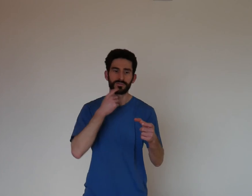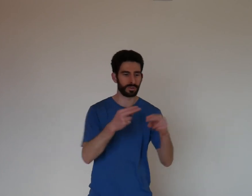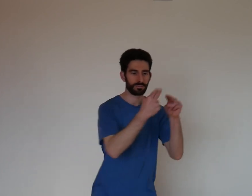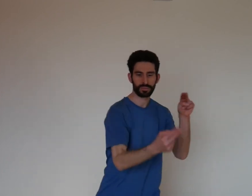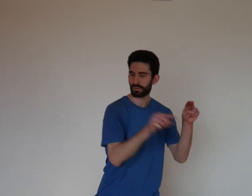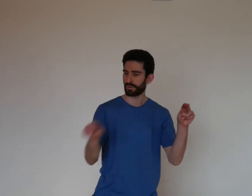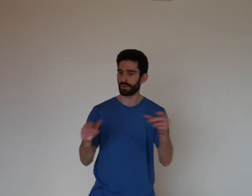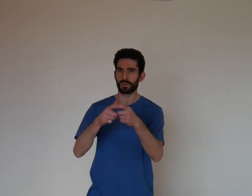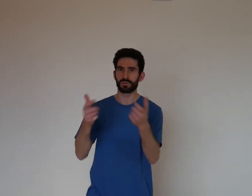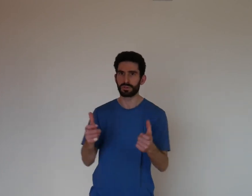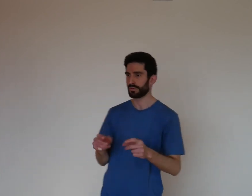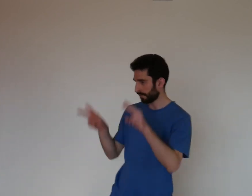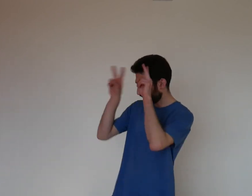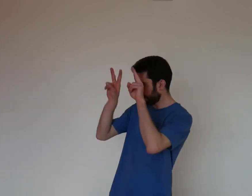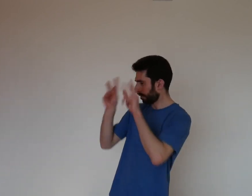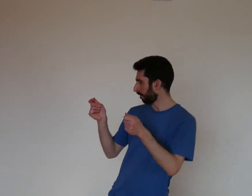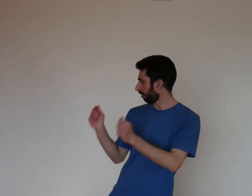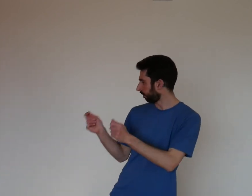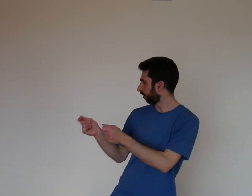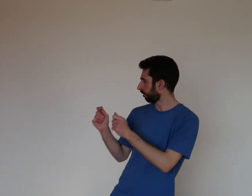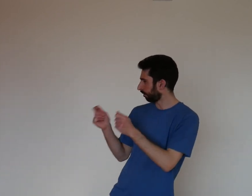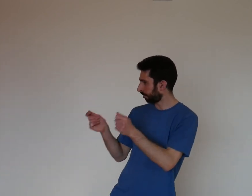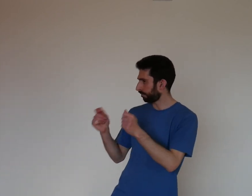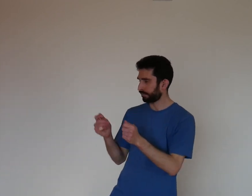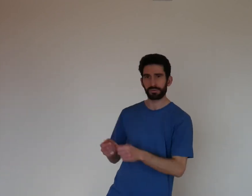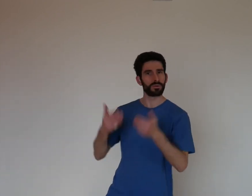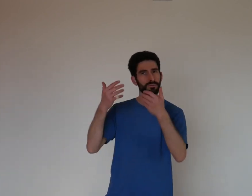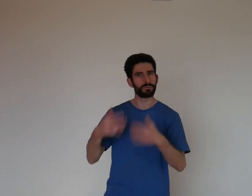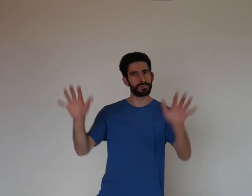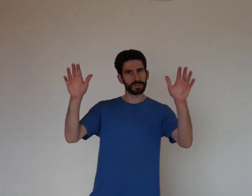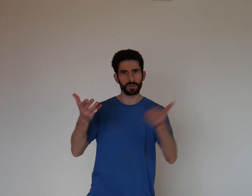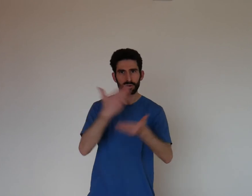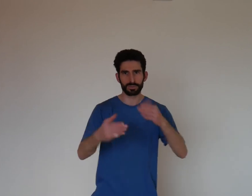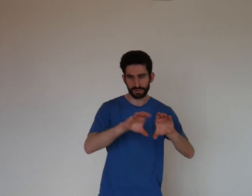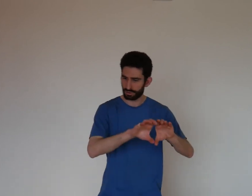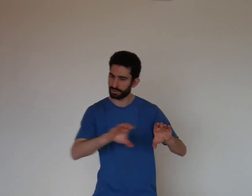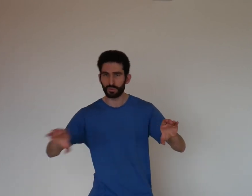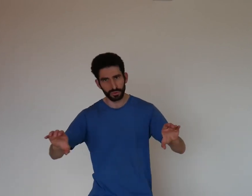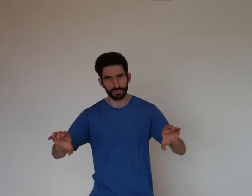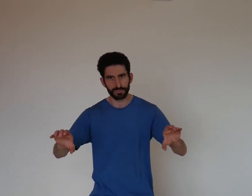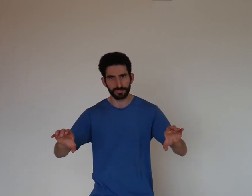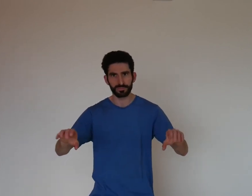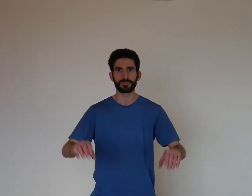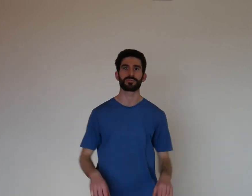Ce qui veut dire qu'entre le pont et l'usine, les charrettes étaient remplacées par un tuyau.